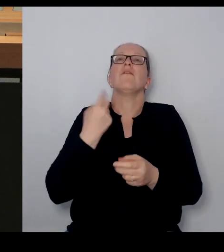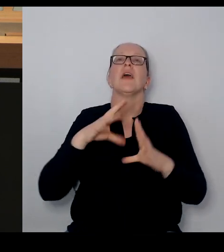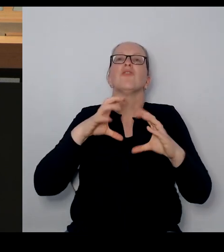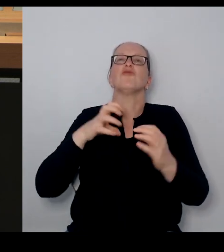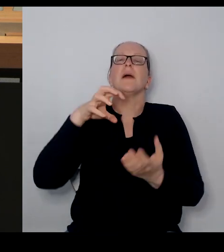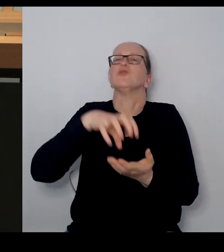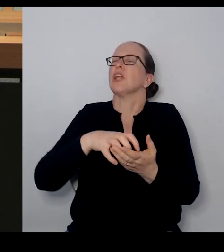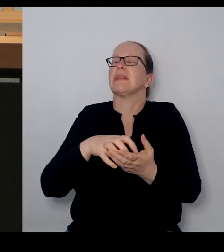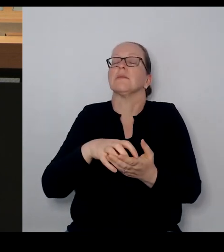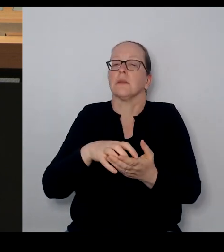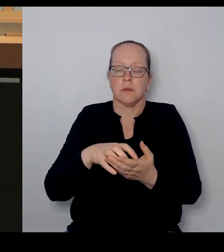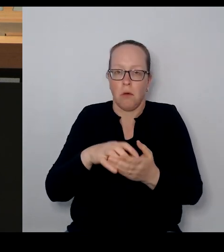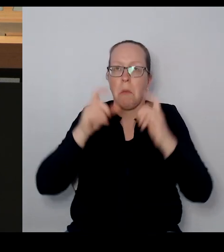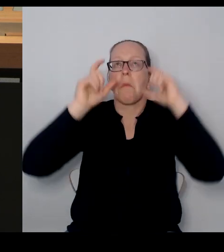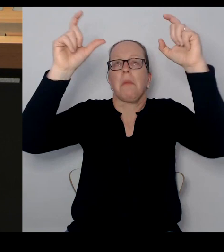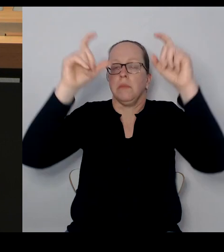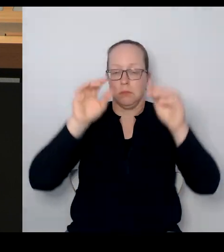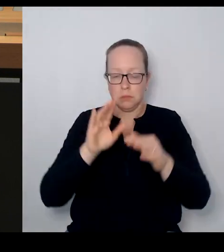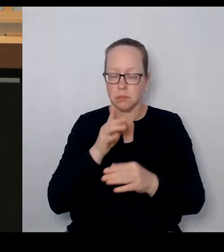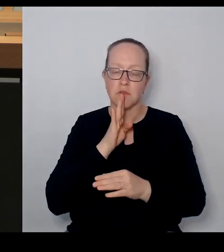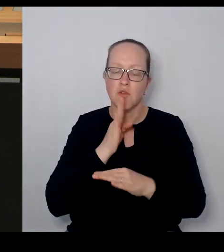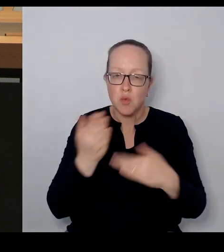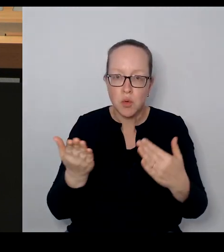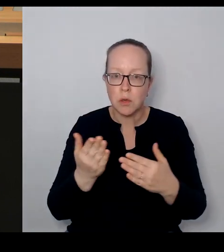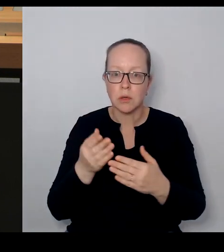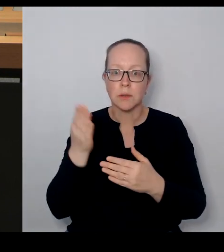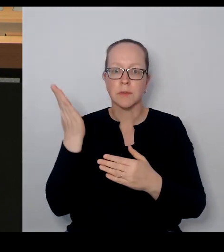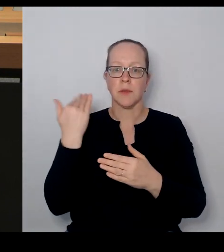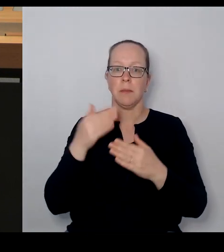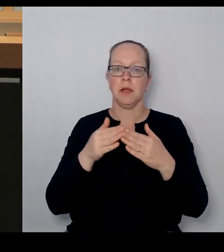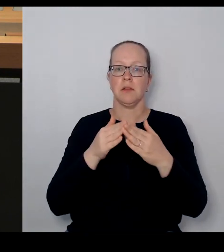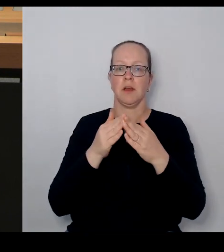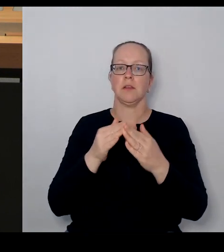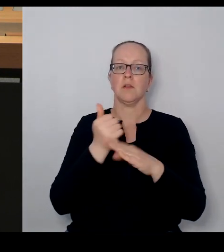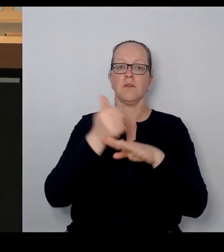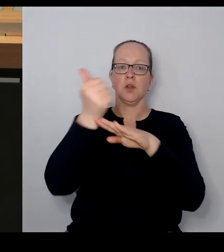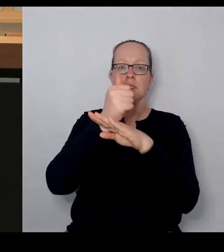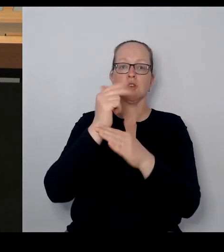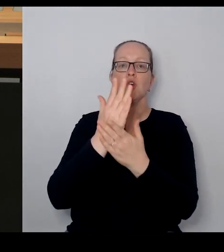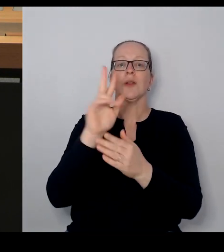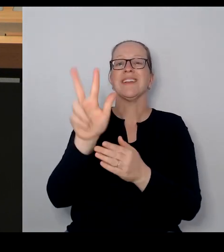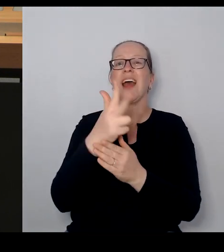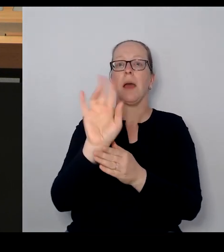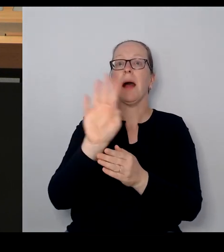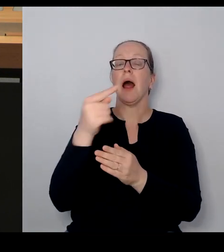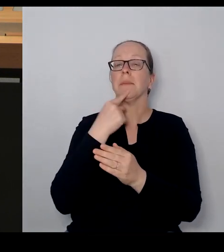Ja, dreimal abgesagt, mal beispielsweise nach Biesdorf zu kommen. Wir haben südlich der Bundesstraße B1